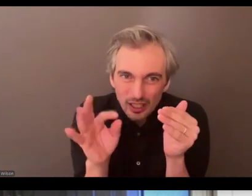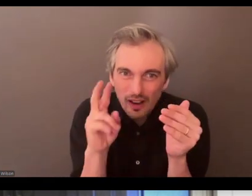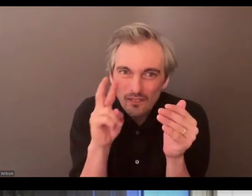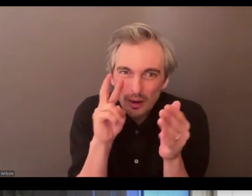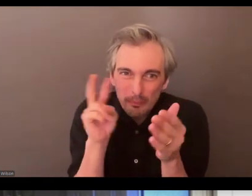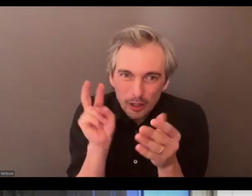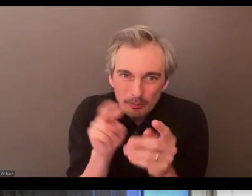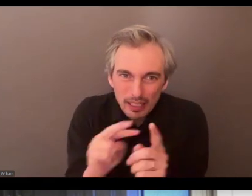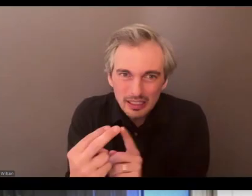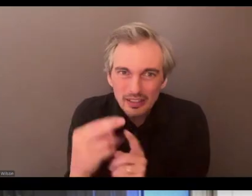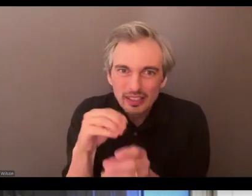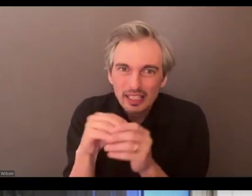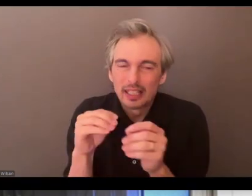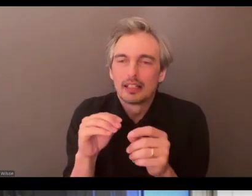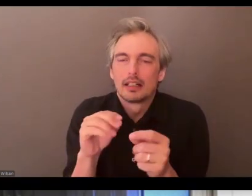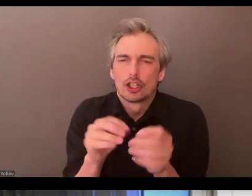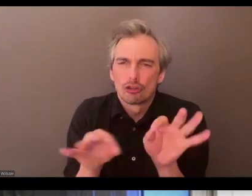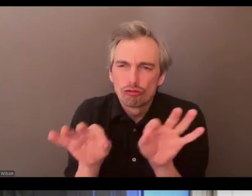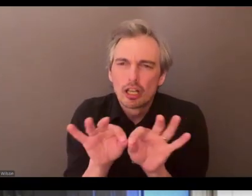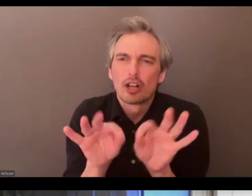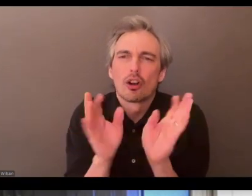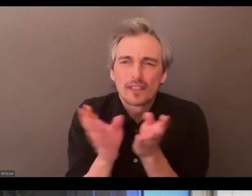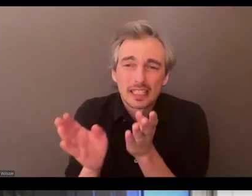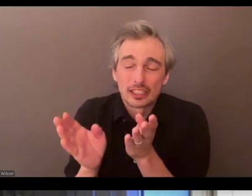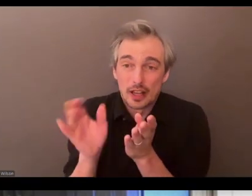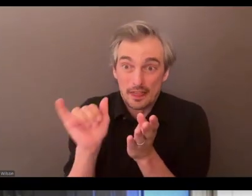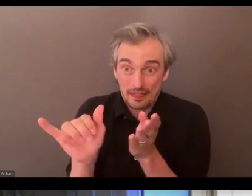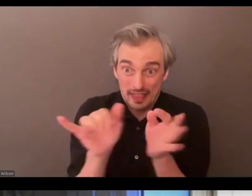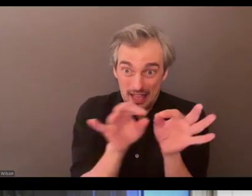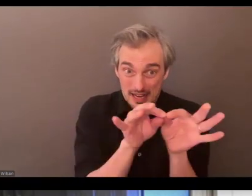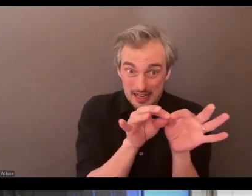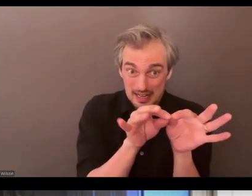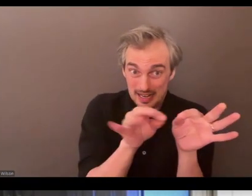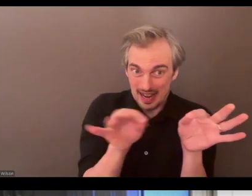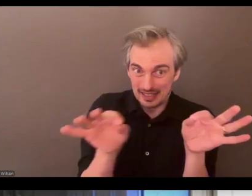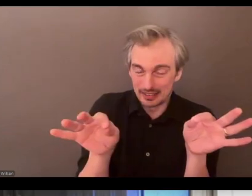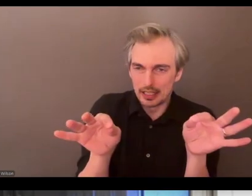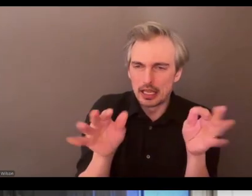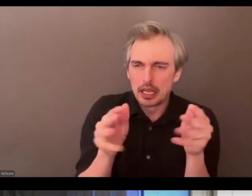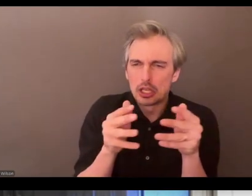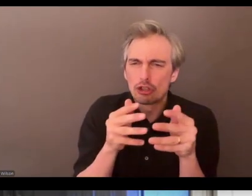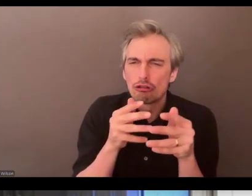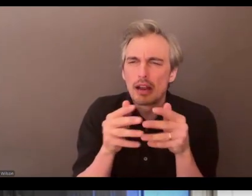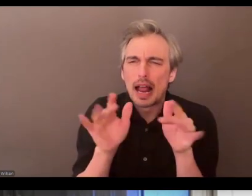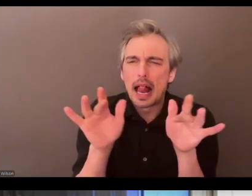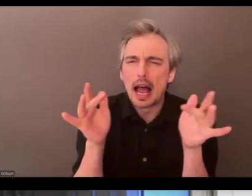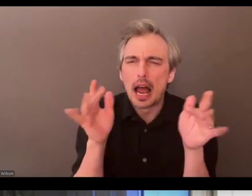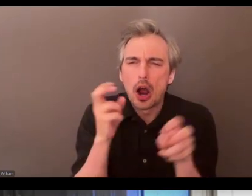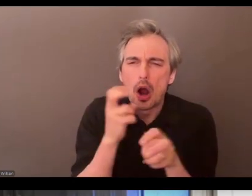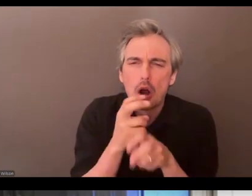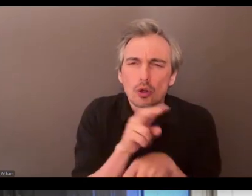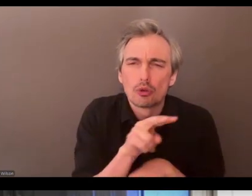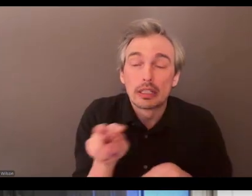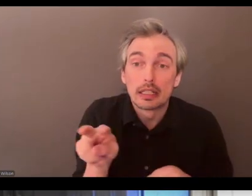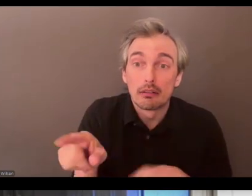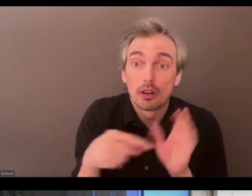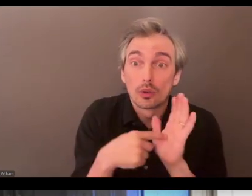これは意図的に行いました。 なぜなら、アクセス可能でない小さな要素が一つ あるだけで、突然情報を失うことになるからです。